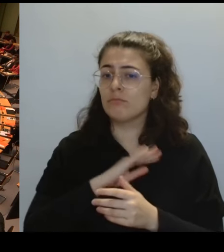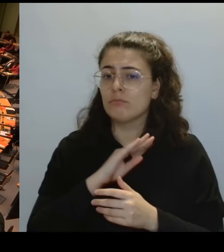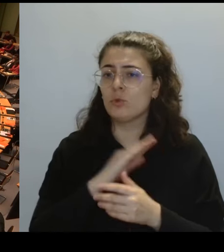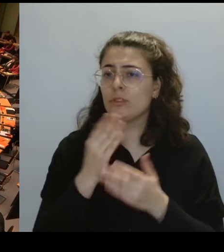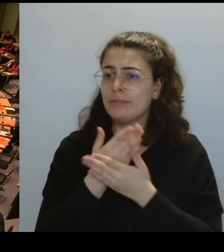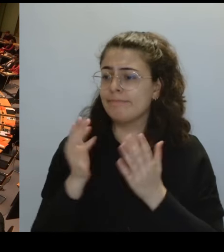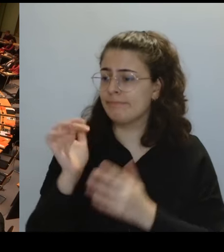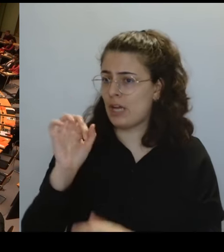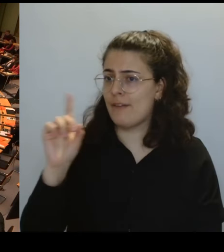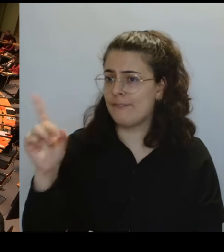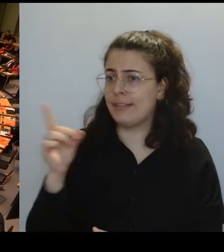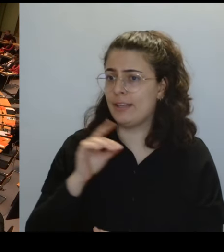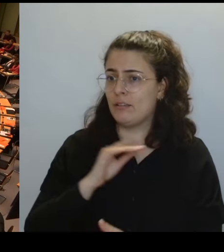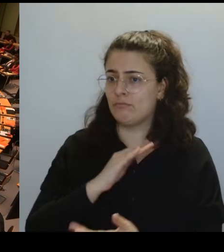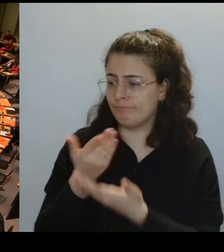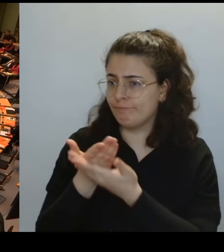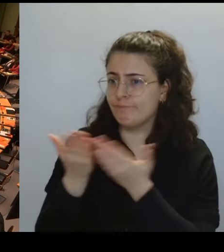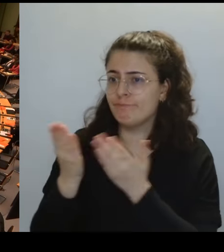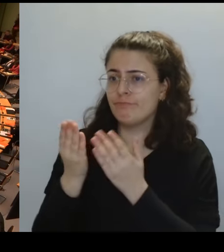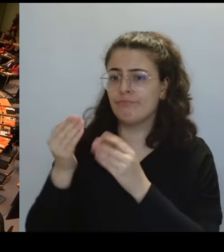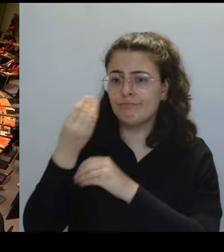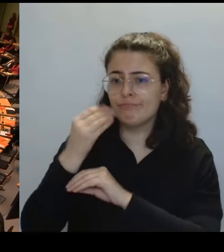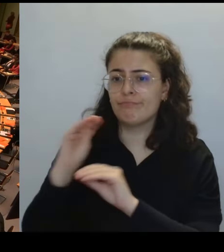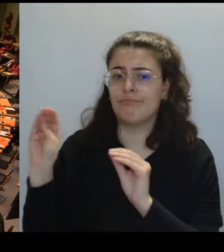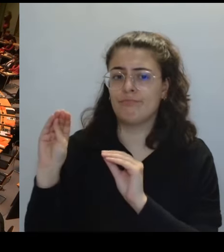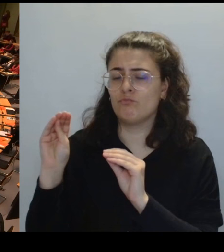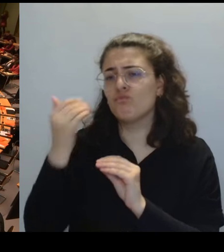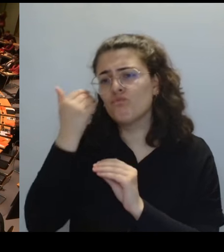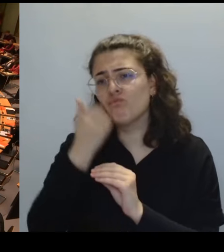Ihnen doch anraten, dass auch Sie etwas Empathie zeigen.